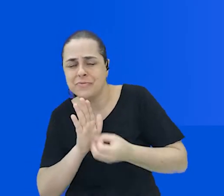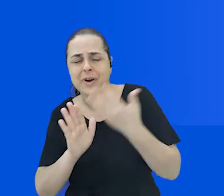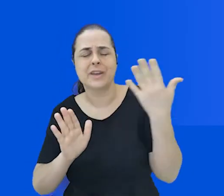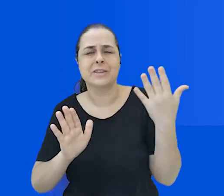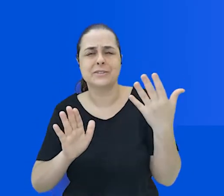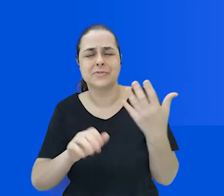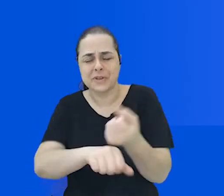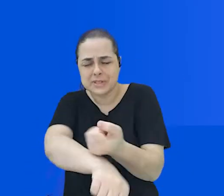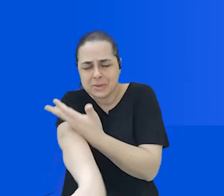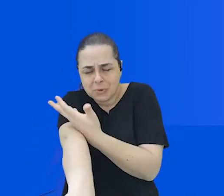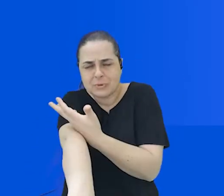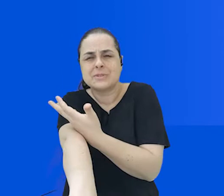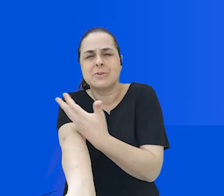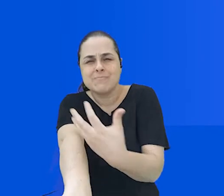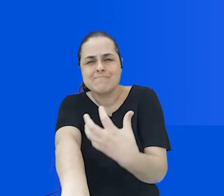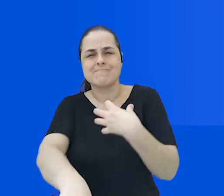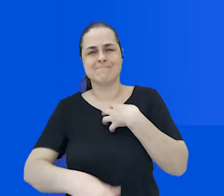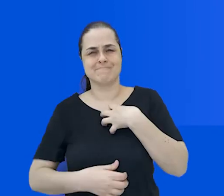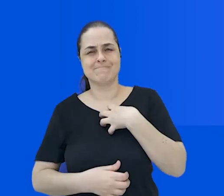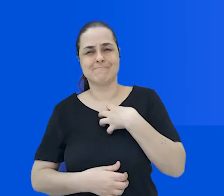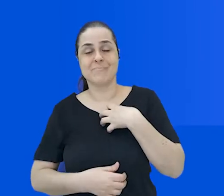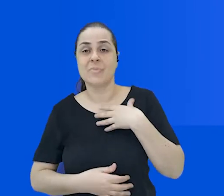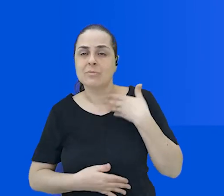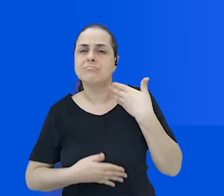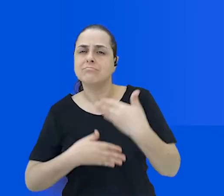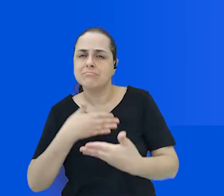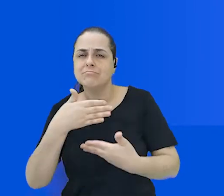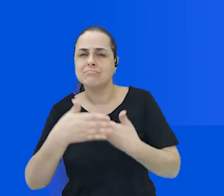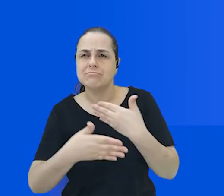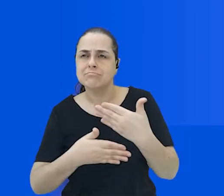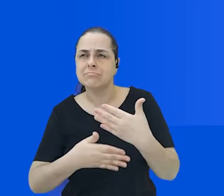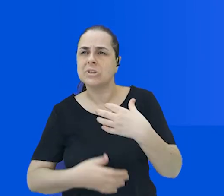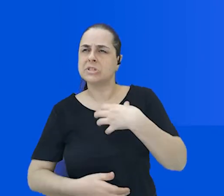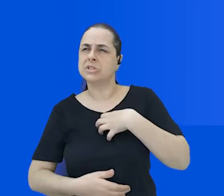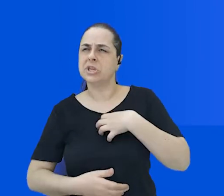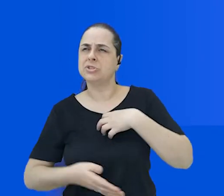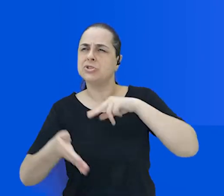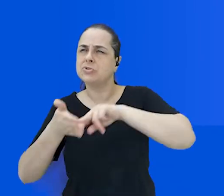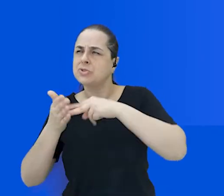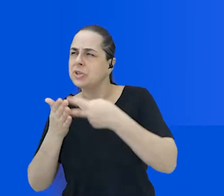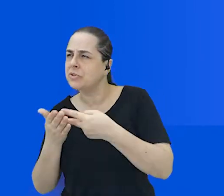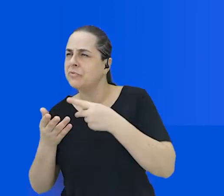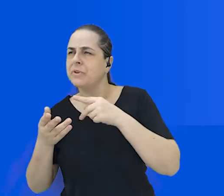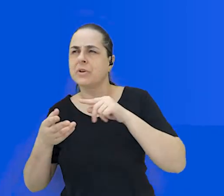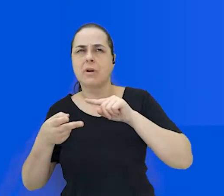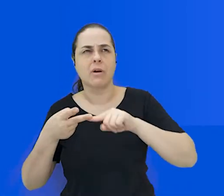emoção e a gente acaba ao longo do tempo significando, trazendo símbolos,